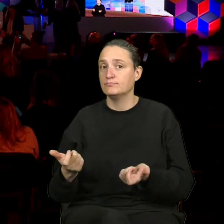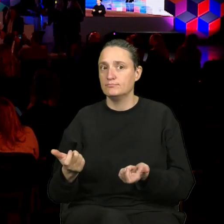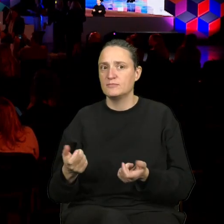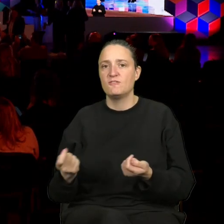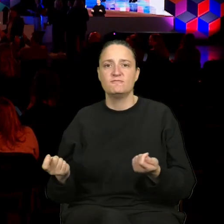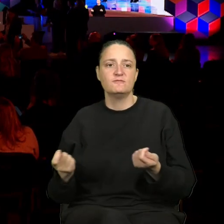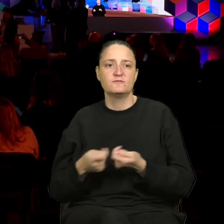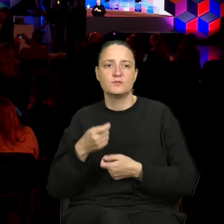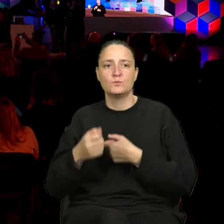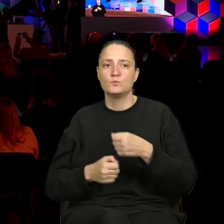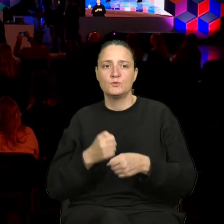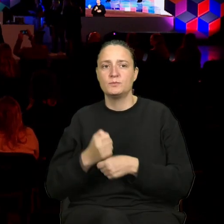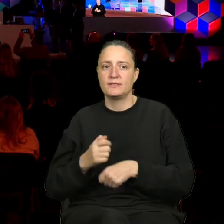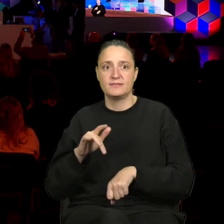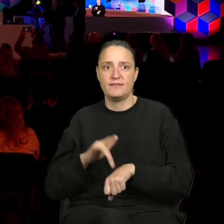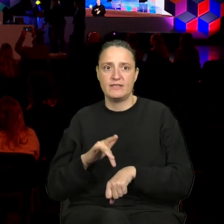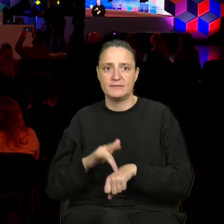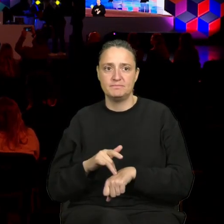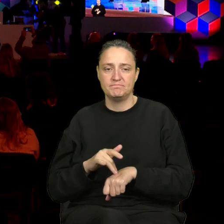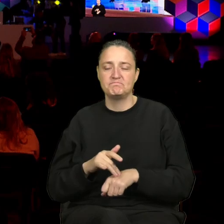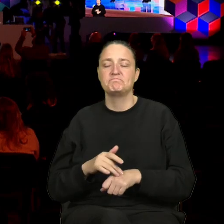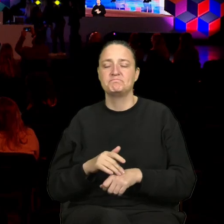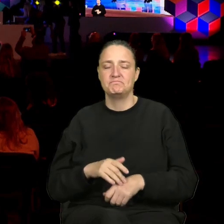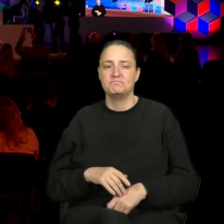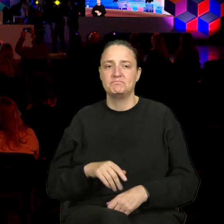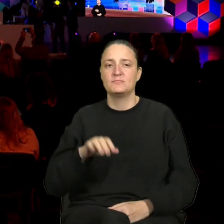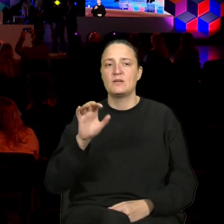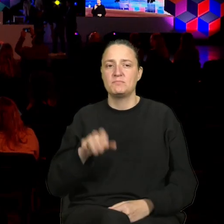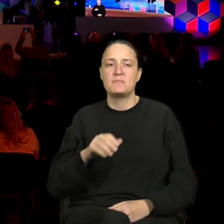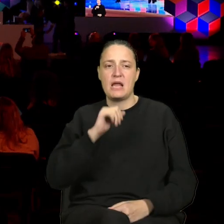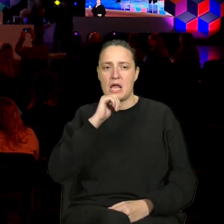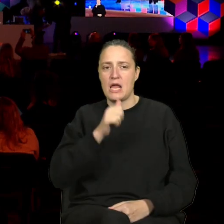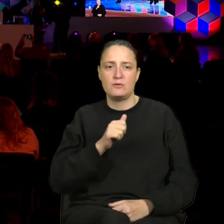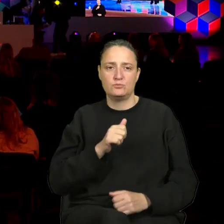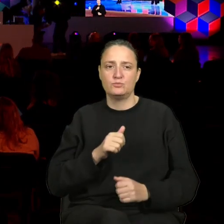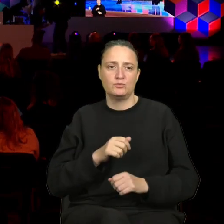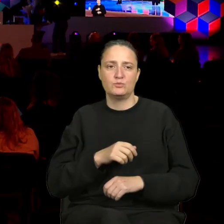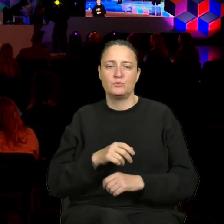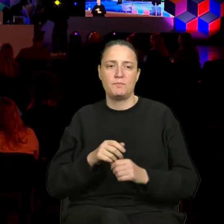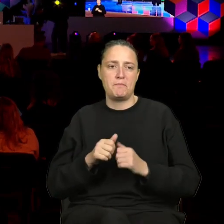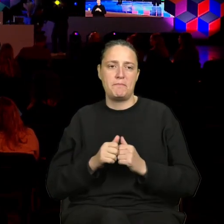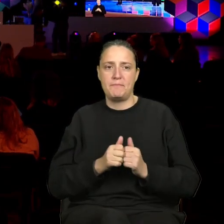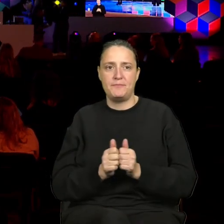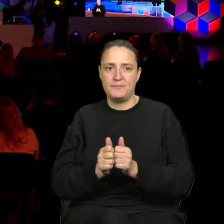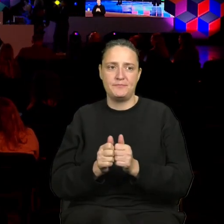O jej podsumowanie poproszę ambasadorkę Europass and Euroguidance, Marlenę Pujszę-Kunikowską.